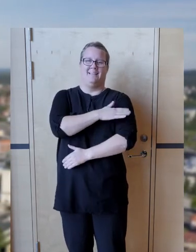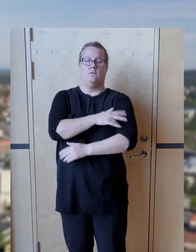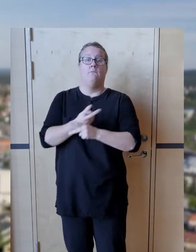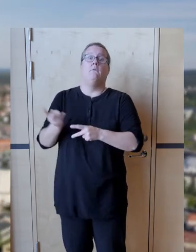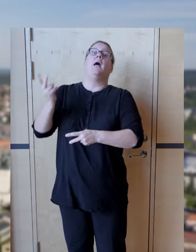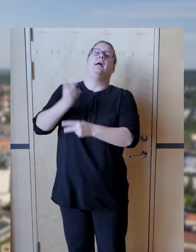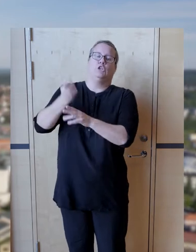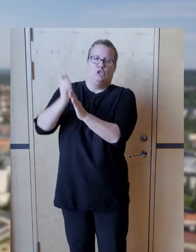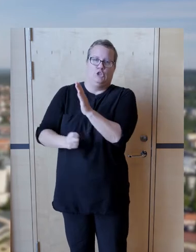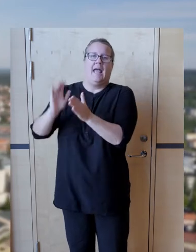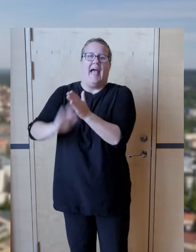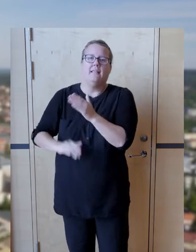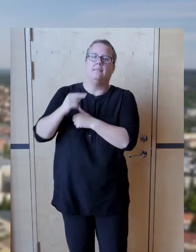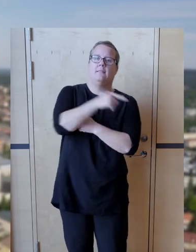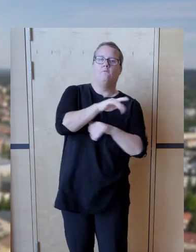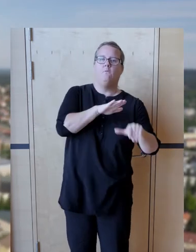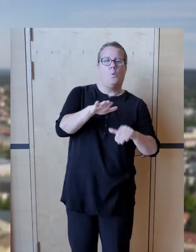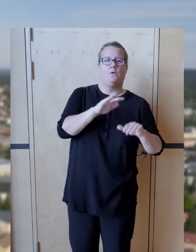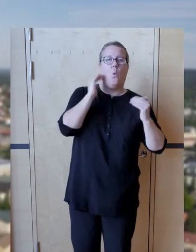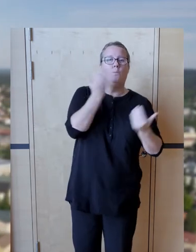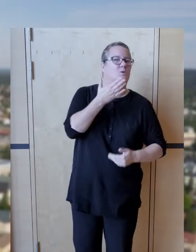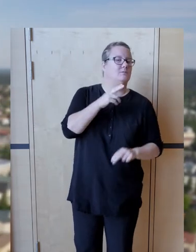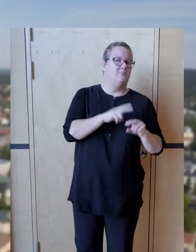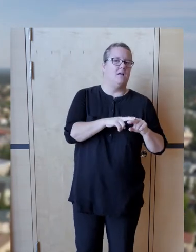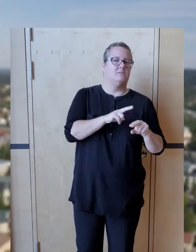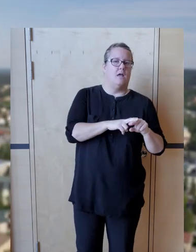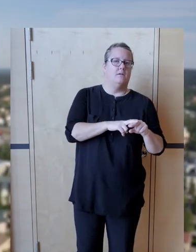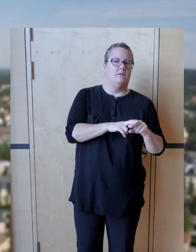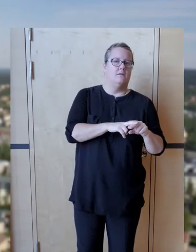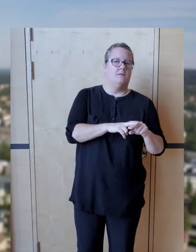En vård omsorg platser Plats i vård och omsorgsboende